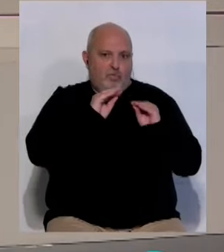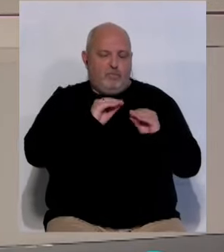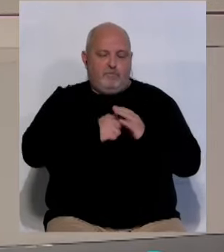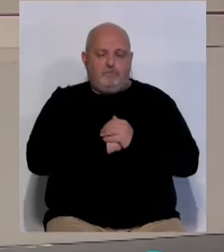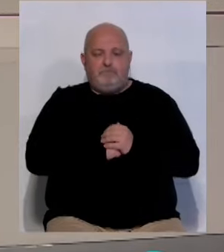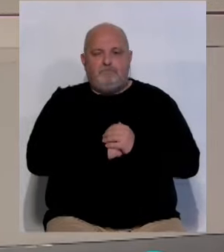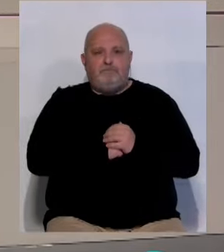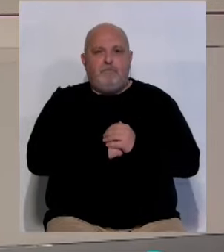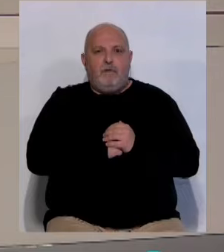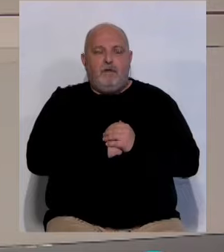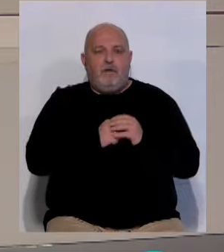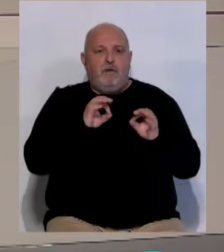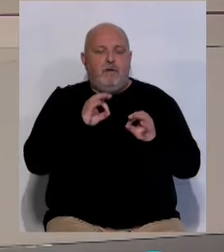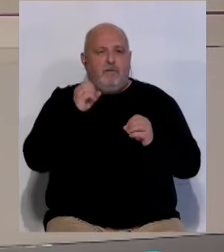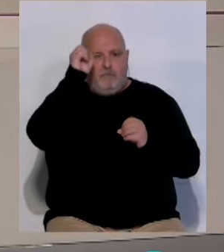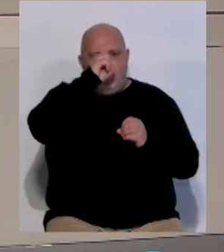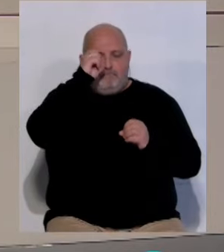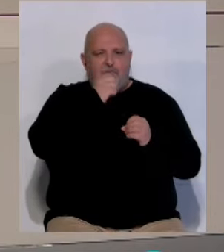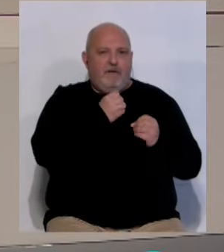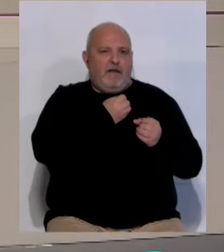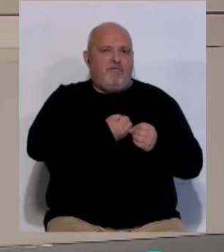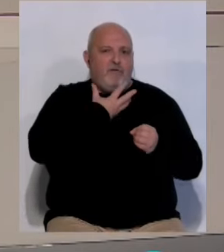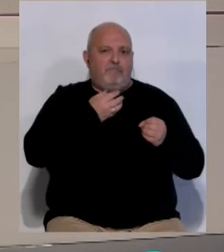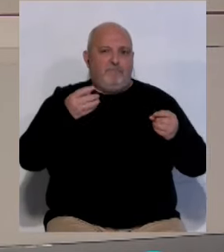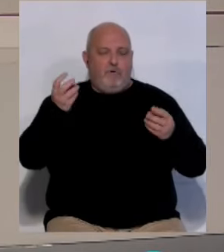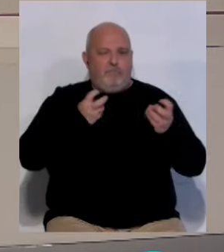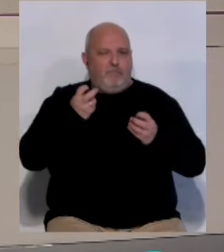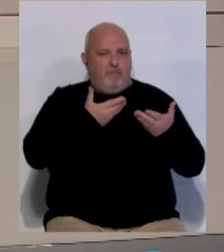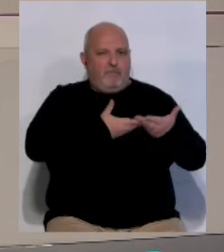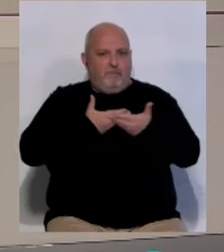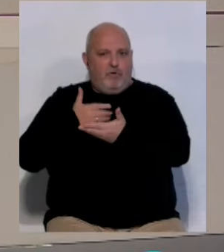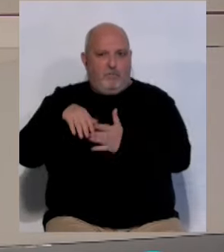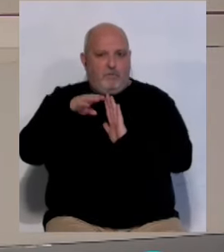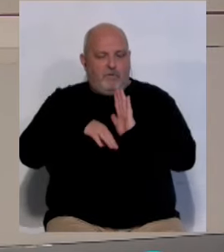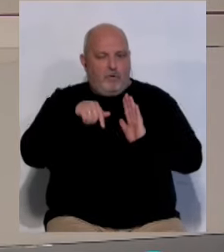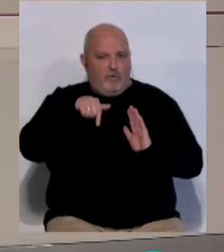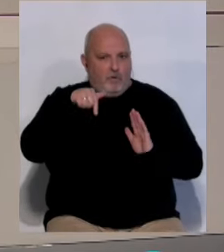Cádiz pulsamos la opinión de los aficionados como es habitual a cada semana en la mesa del submarino